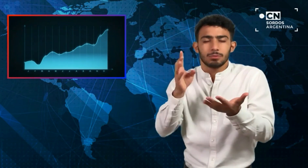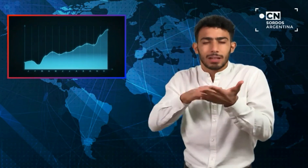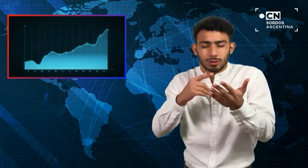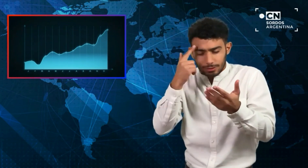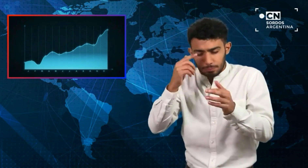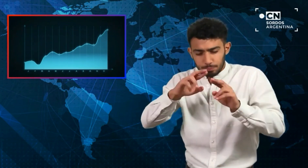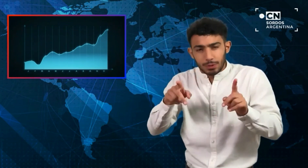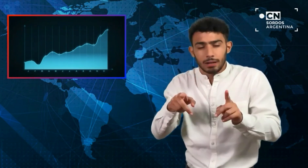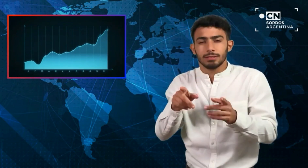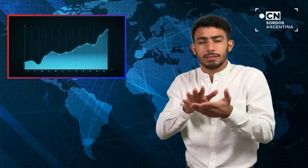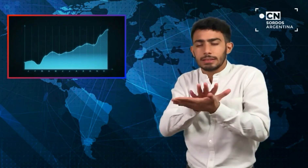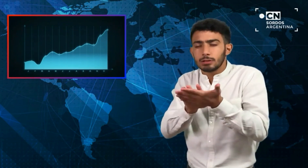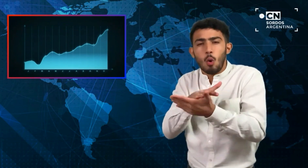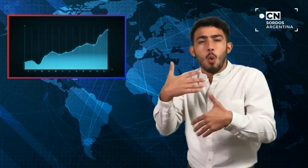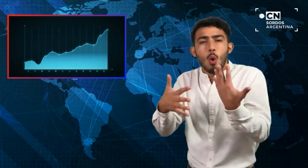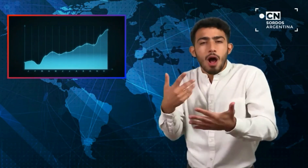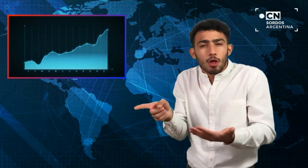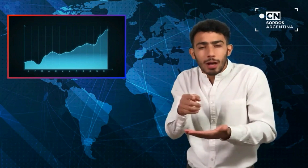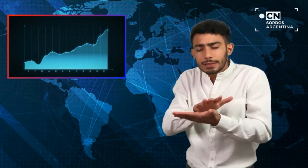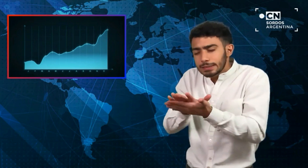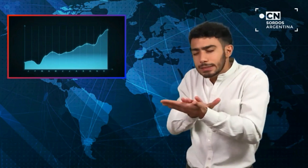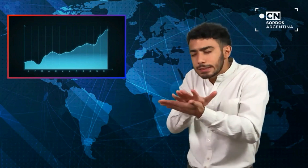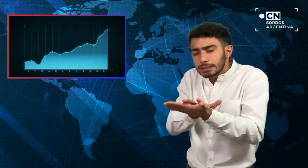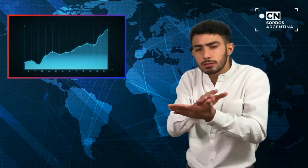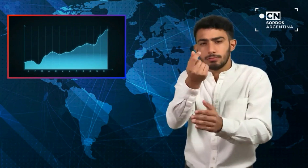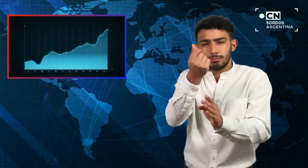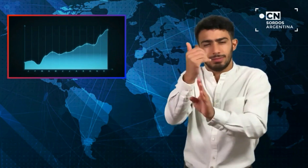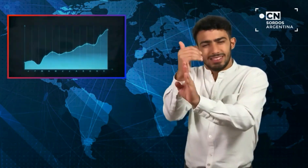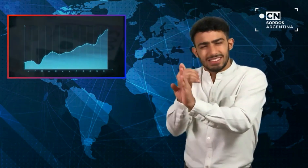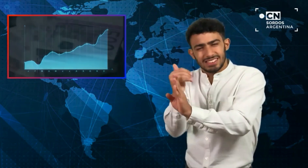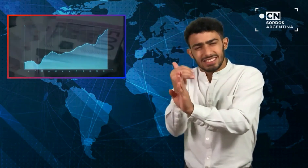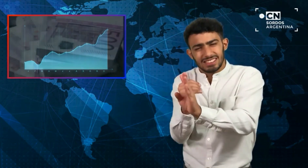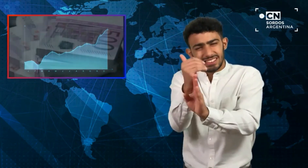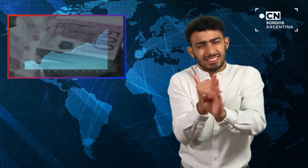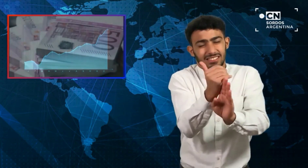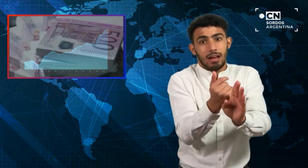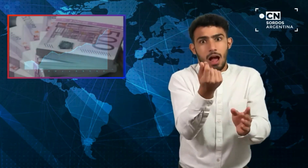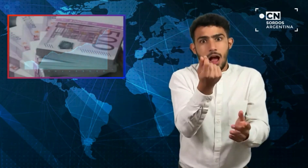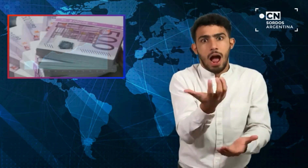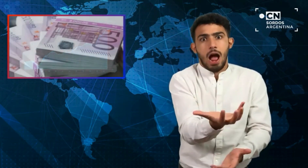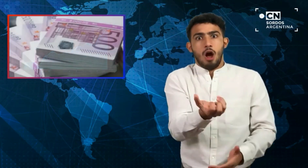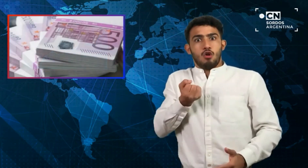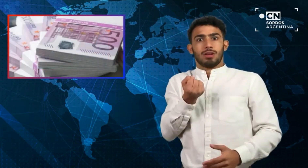Por eso peleó y logró una rebaja salarial en los jugadores del plantel